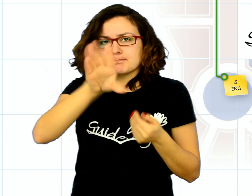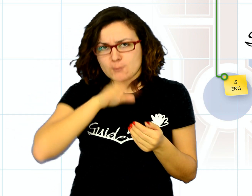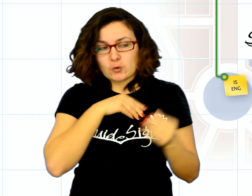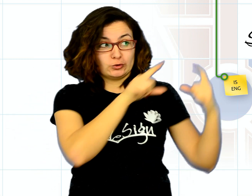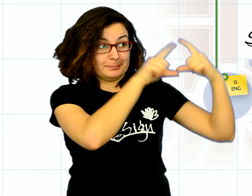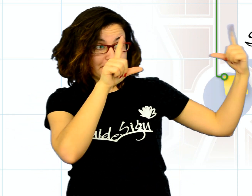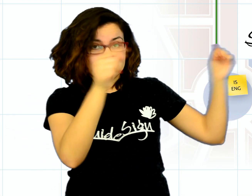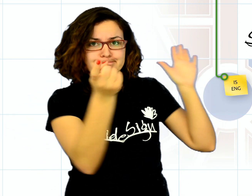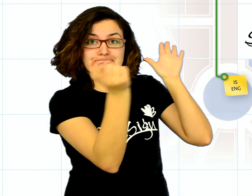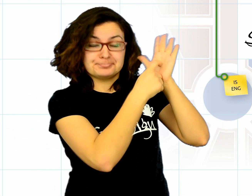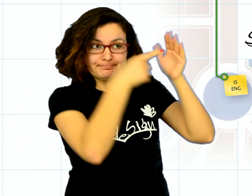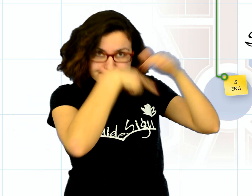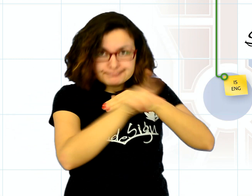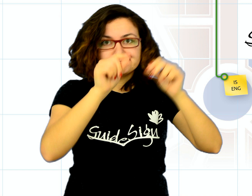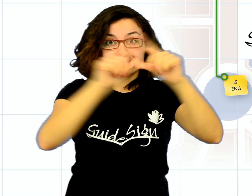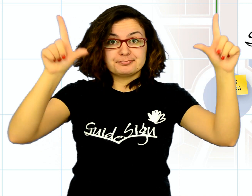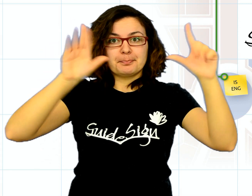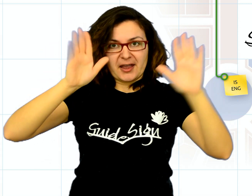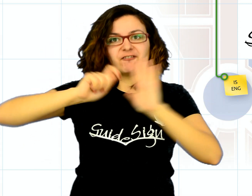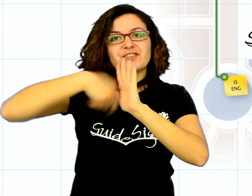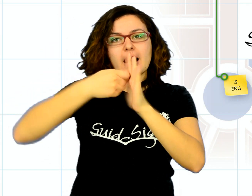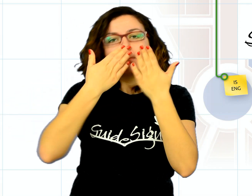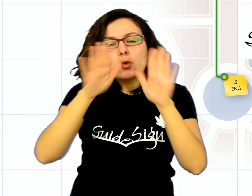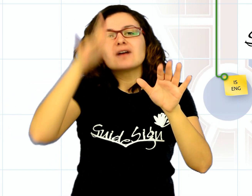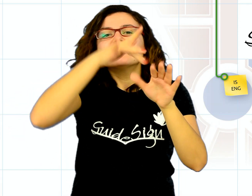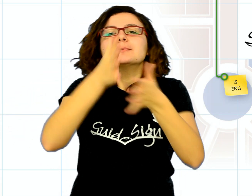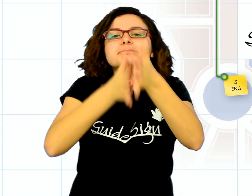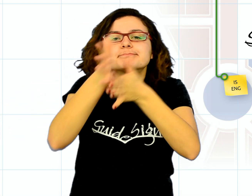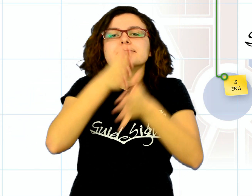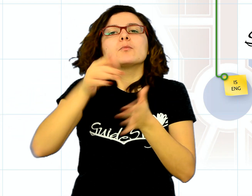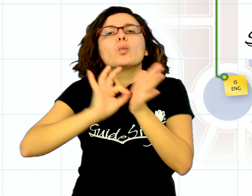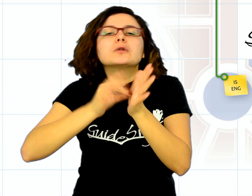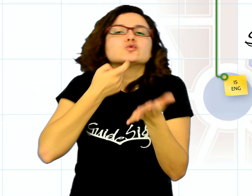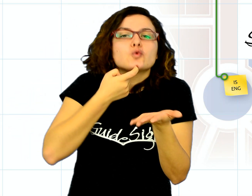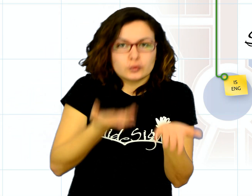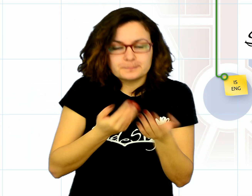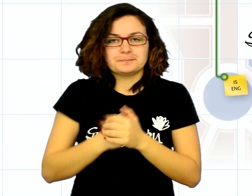Obok mnie jest okienko z linkiem do filmu objaśniającego - kliknij.